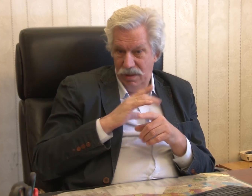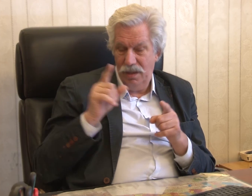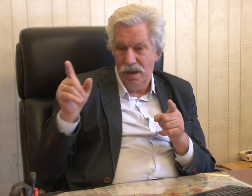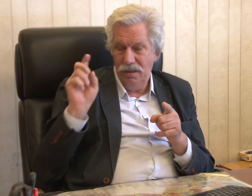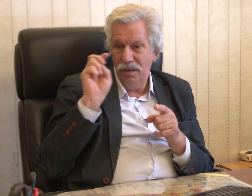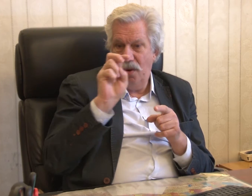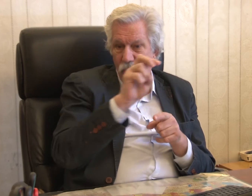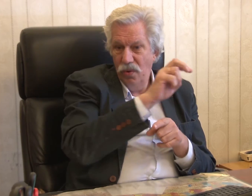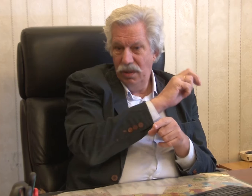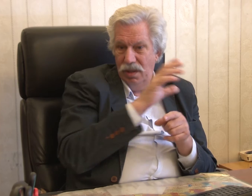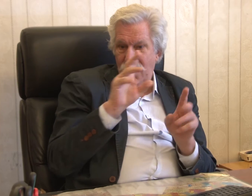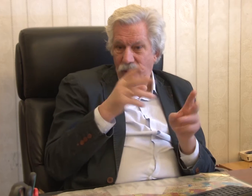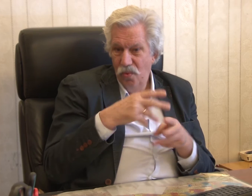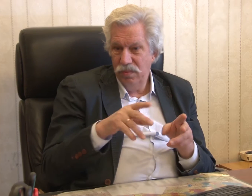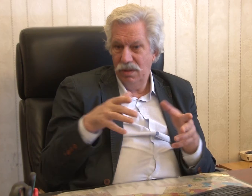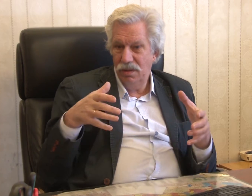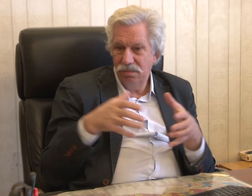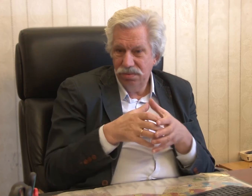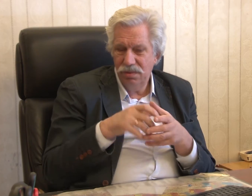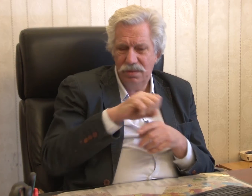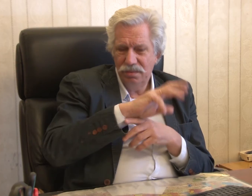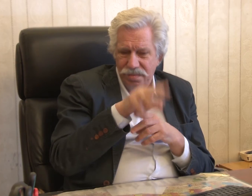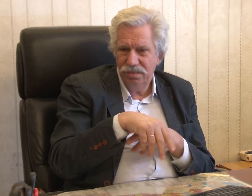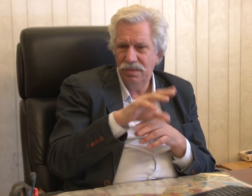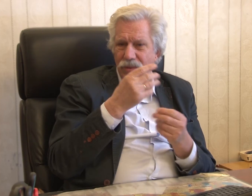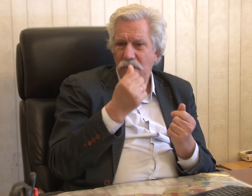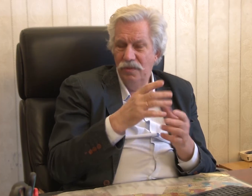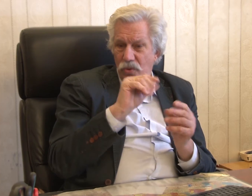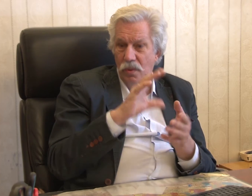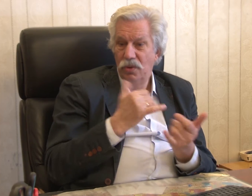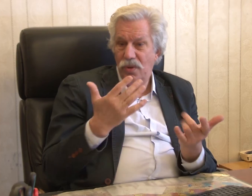глухие посещали клубы, для них все было организовано,